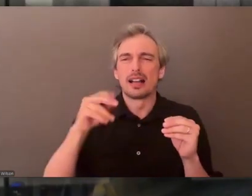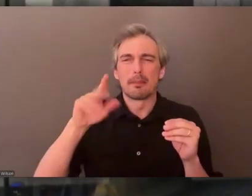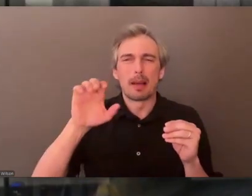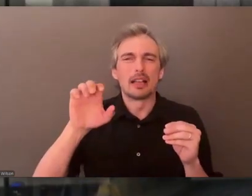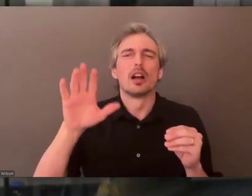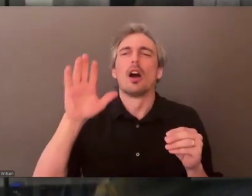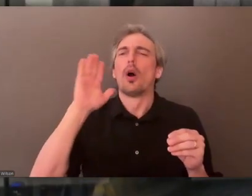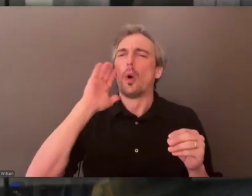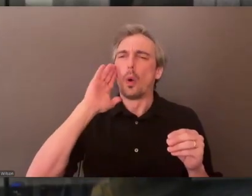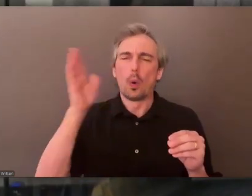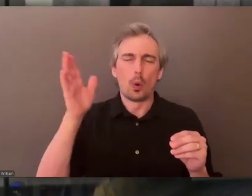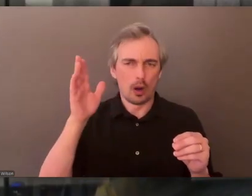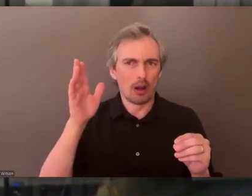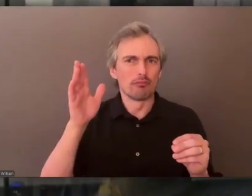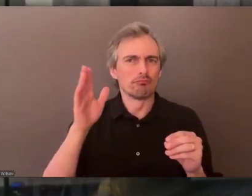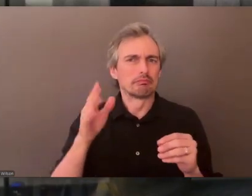そして大きくすることです。